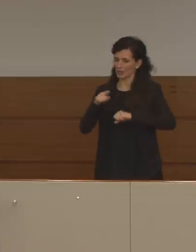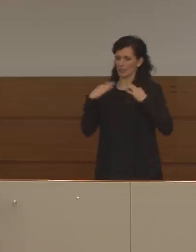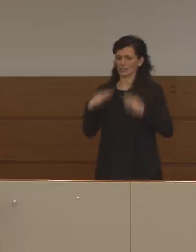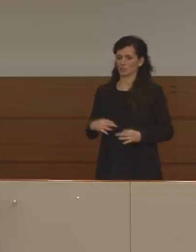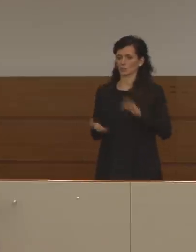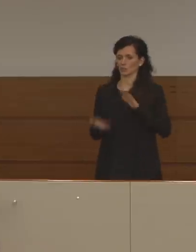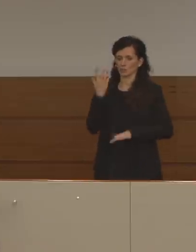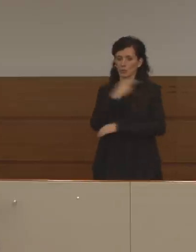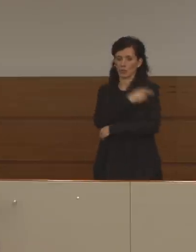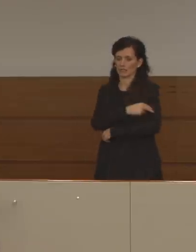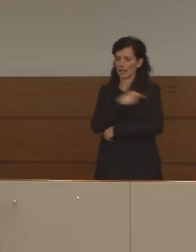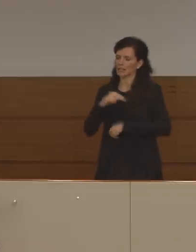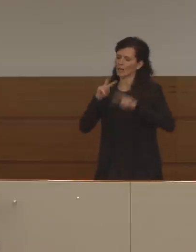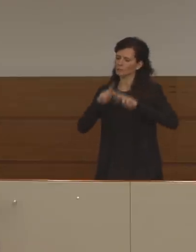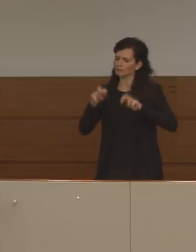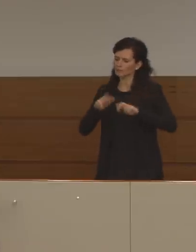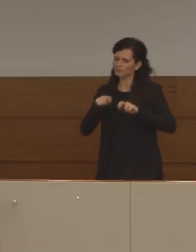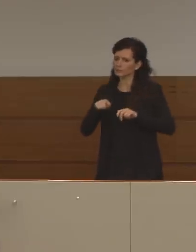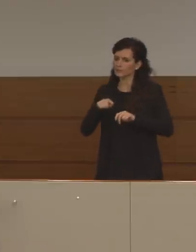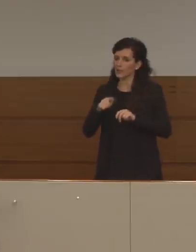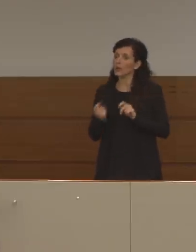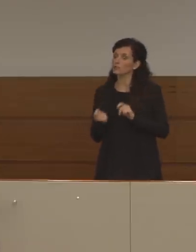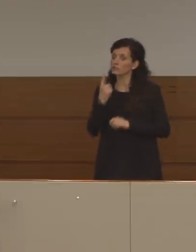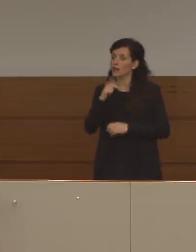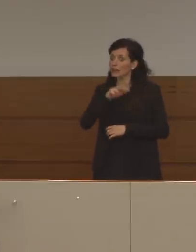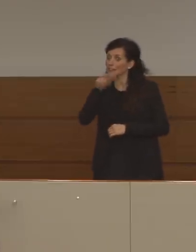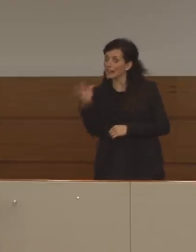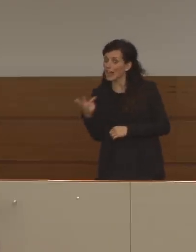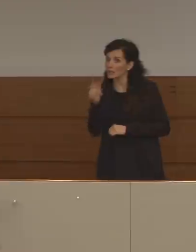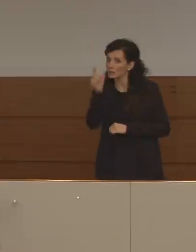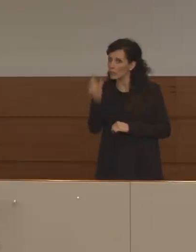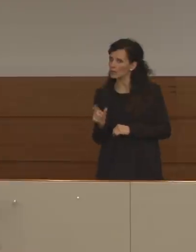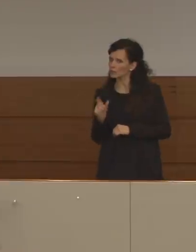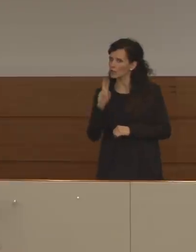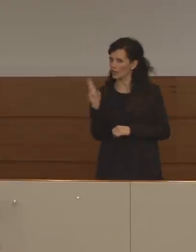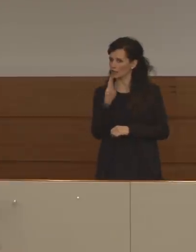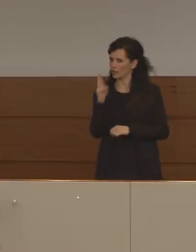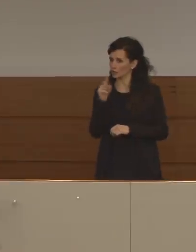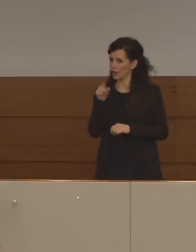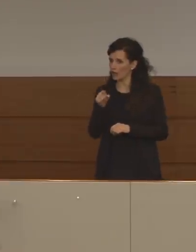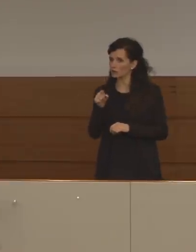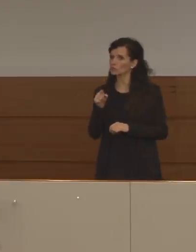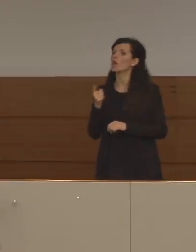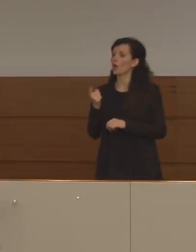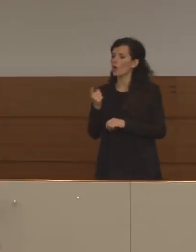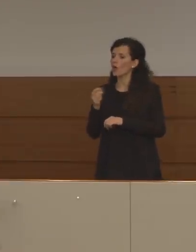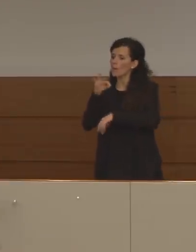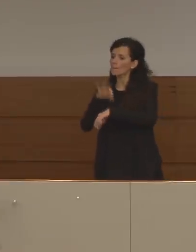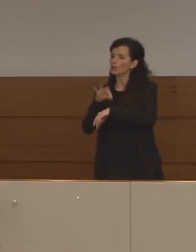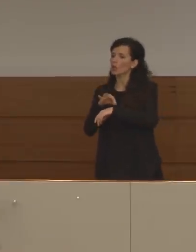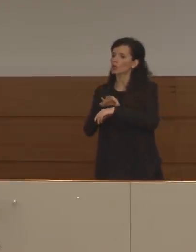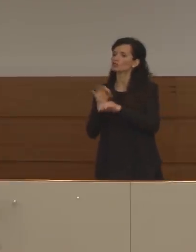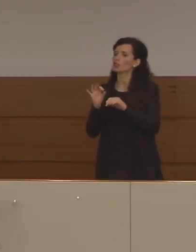è emerso un 3° caso di decesso di una persona non affetta da patologie pregresse.